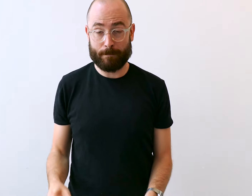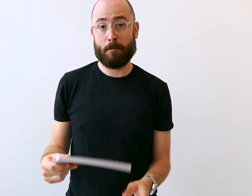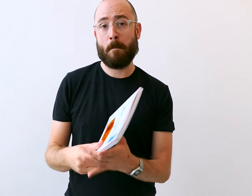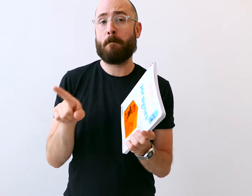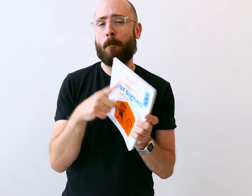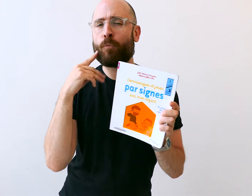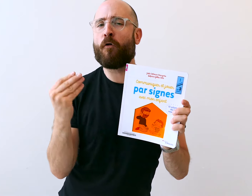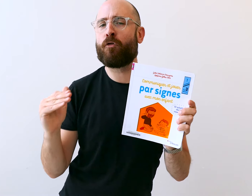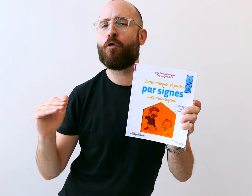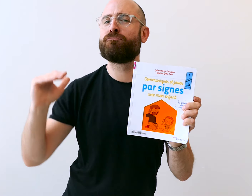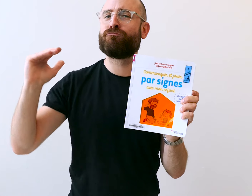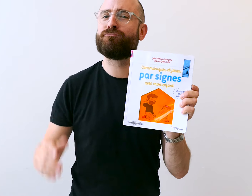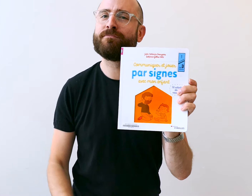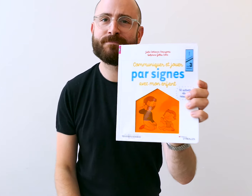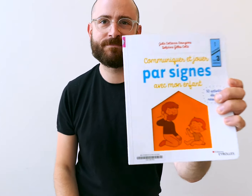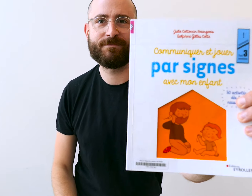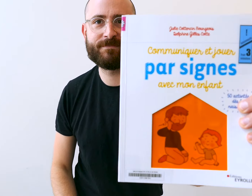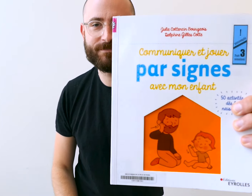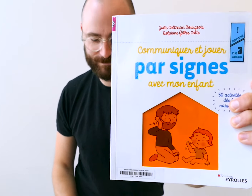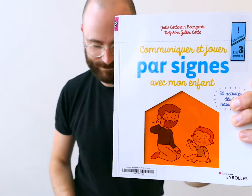Dans le même genre mais avec des enfants.